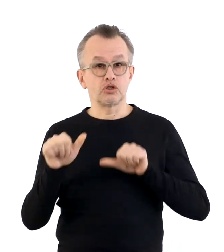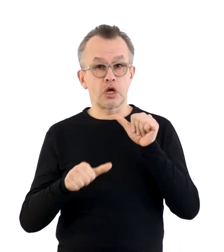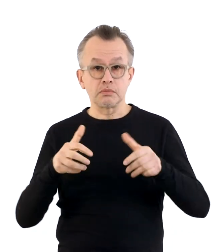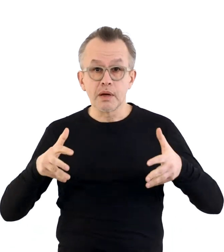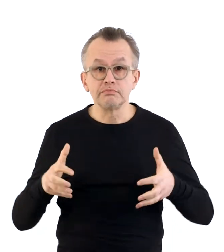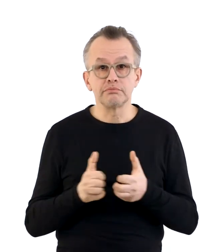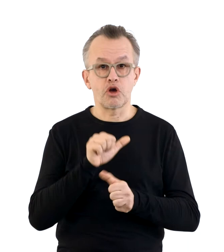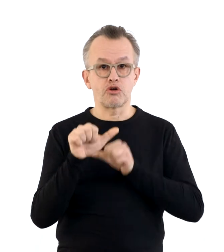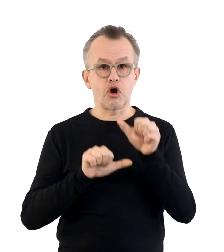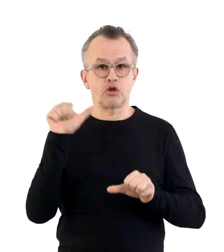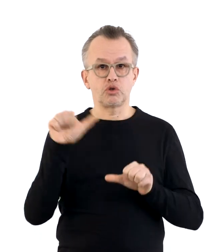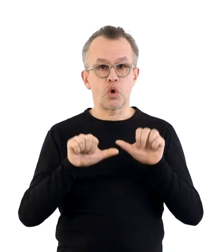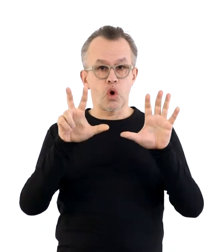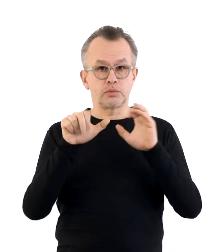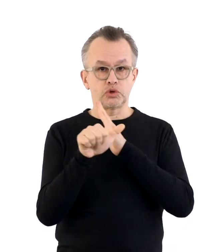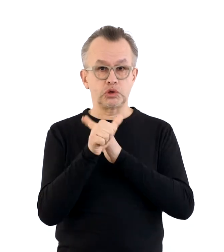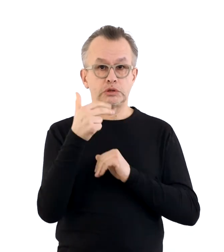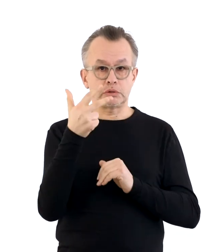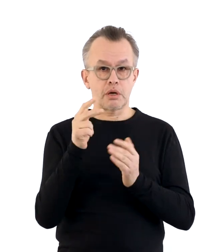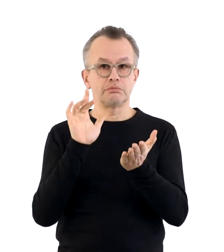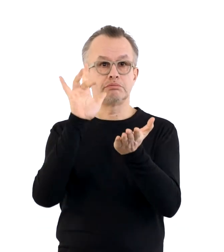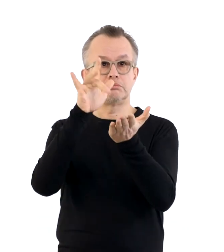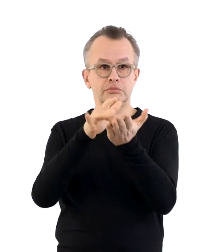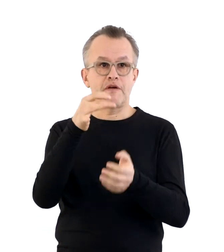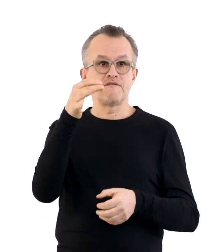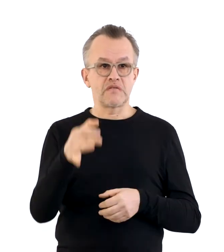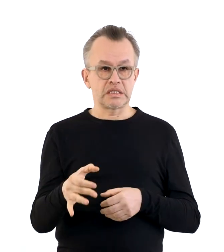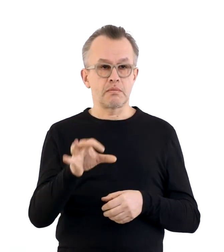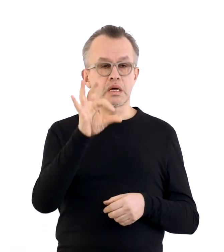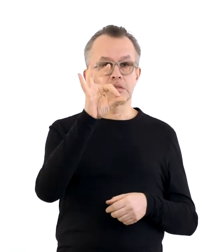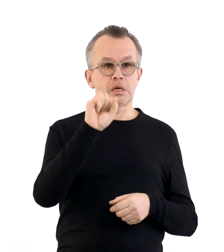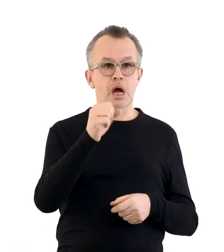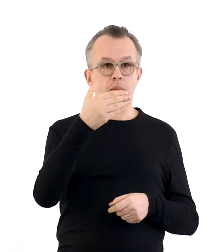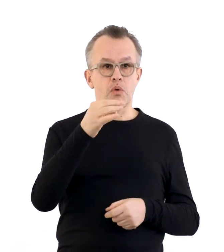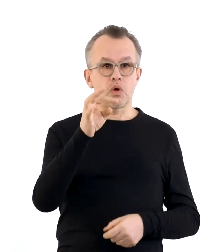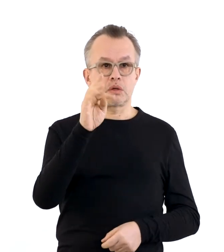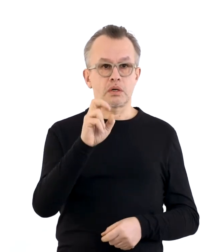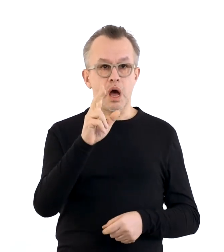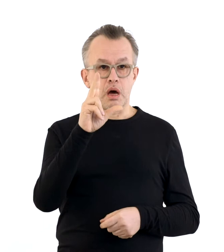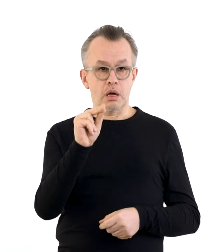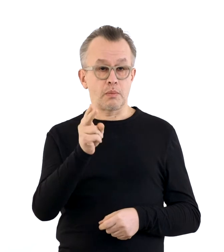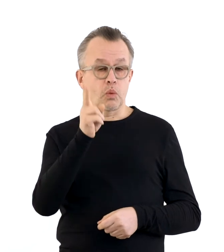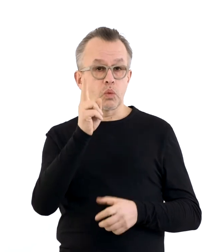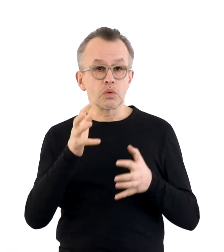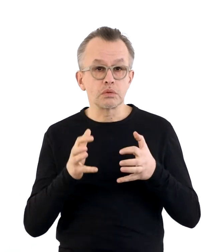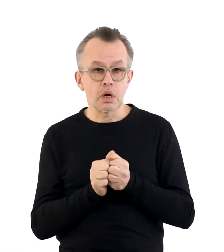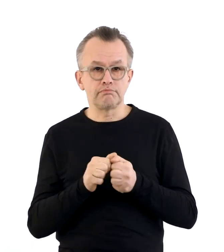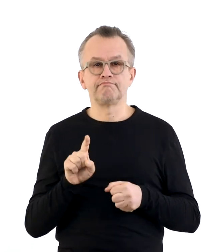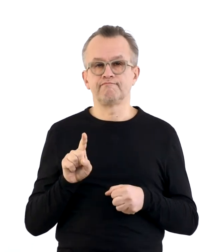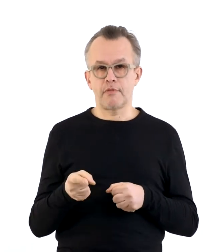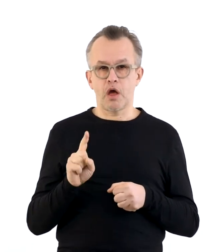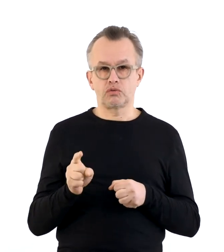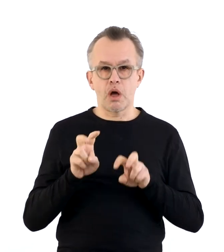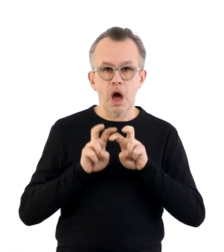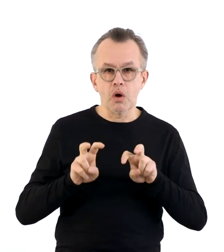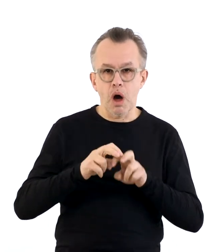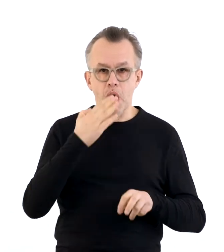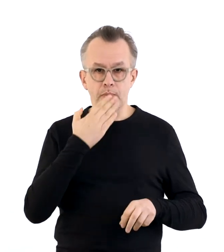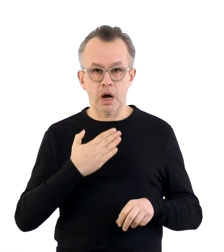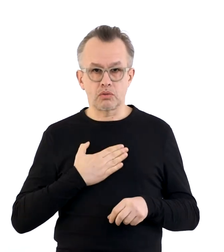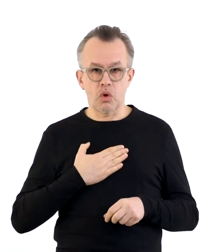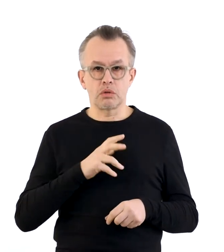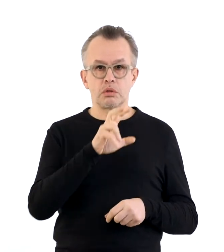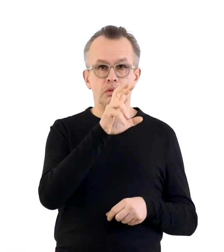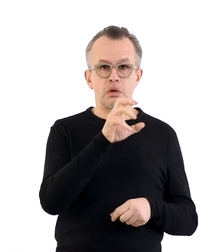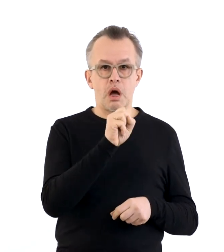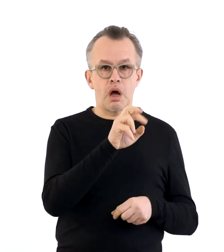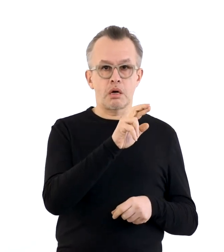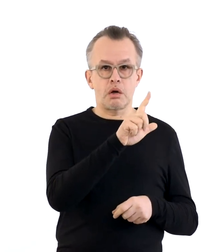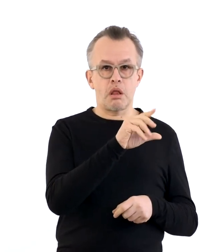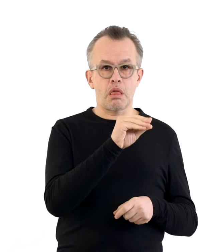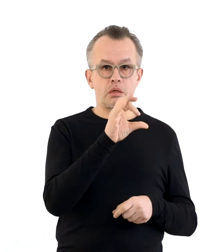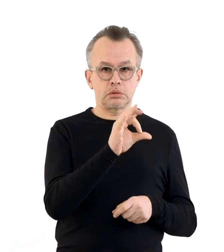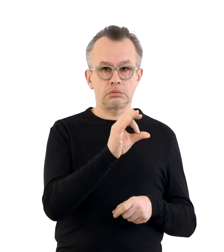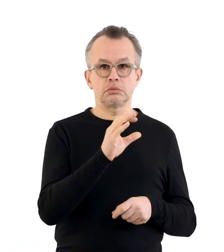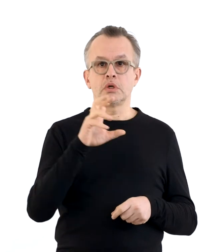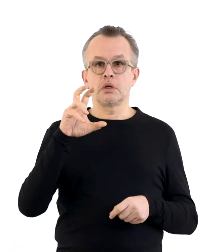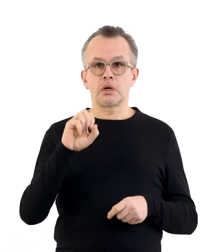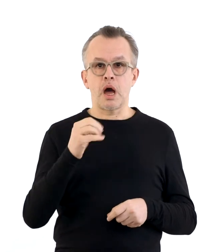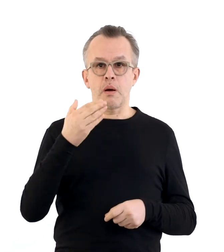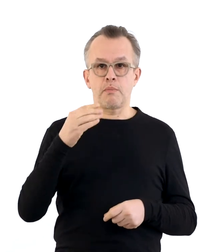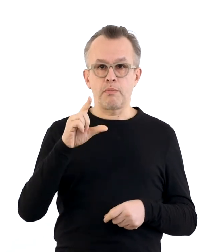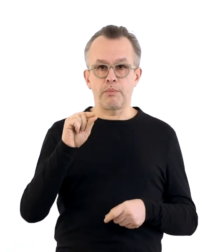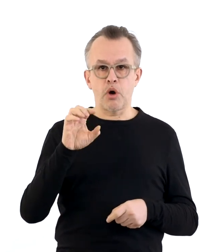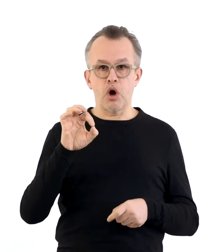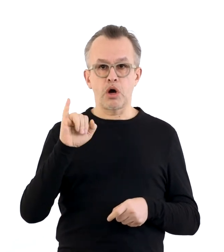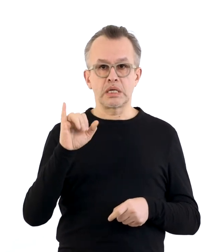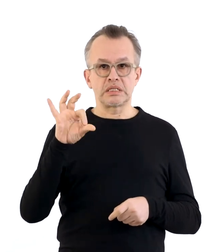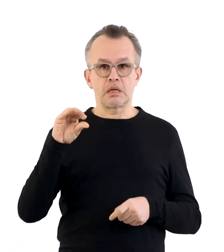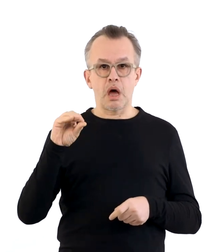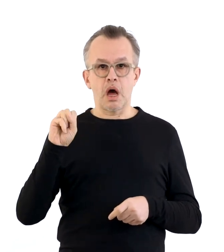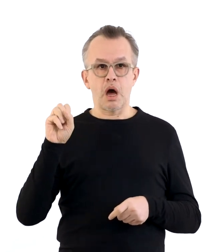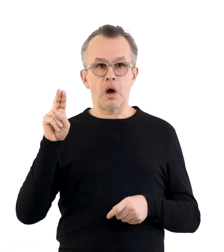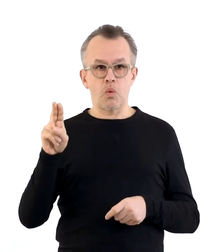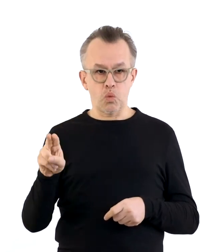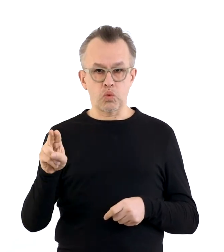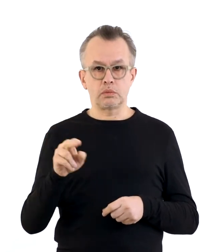Odnaleziona została w 1863 na wyspie Samotraka przez francuskiego archeologa-amatora Charlesa Champoiseau.